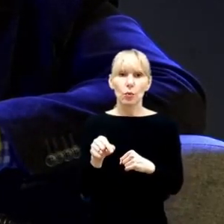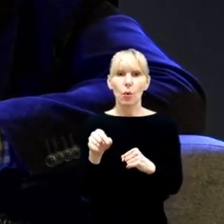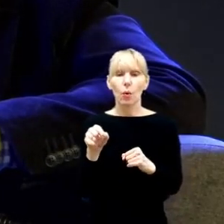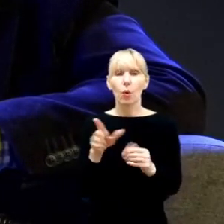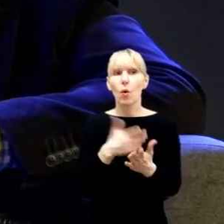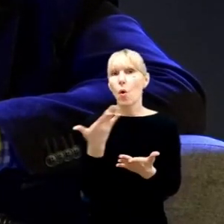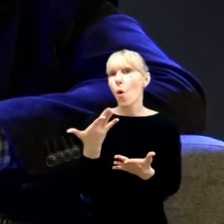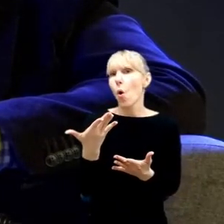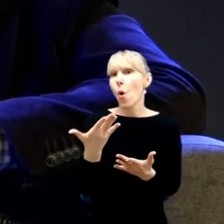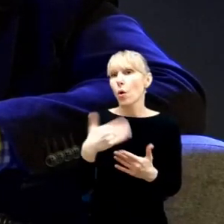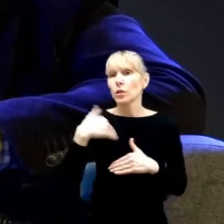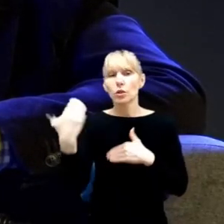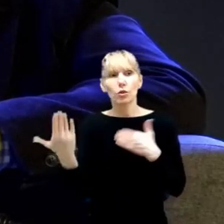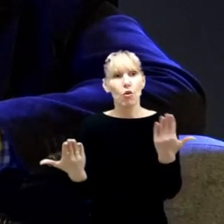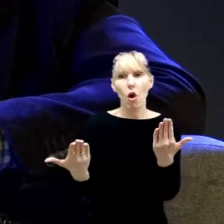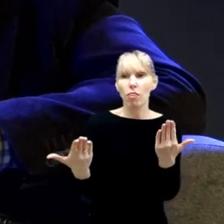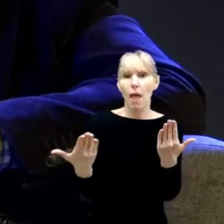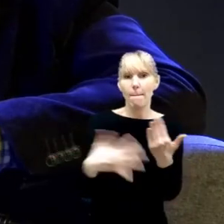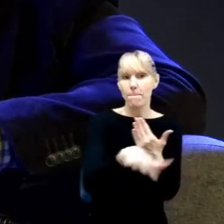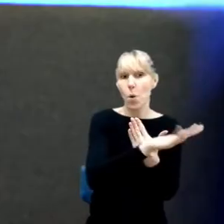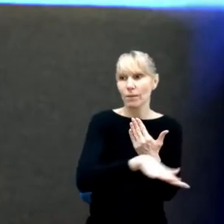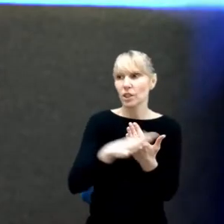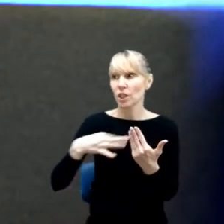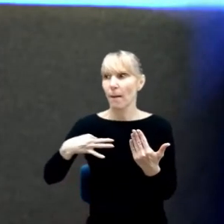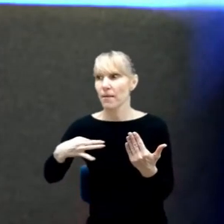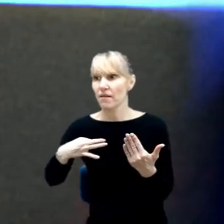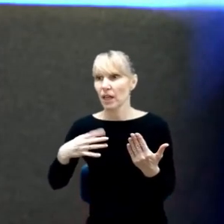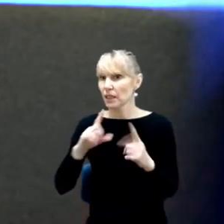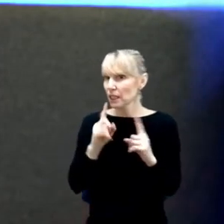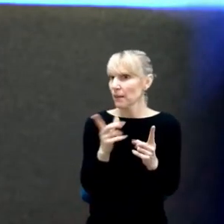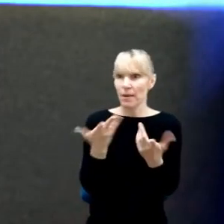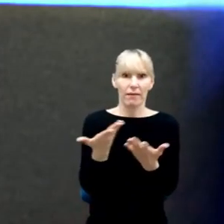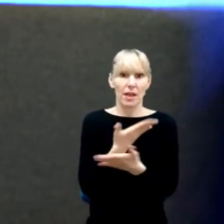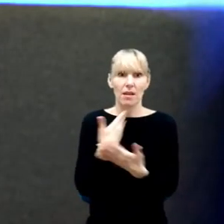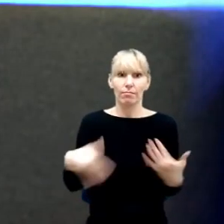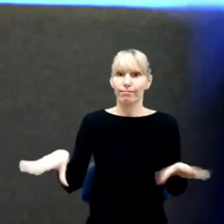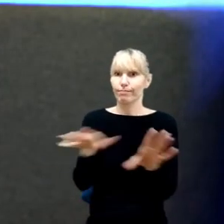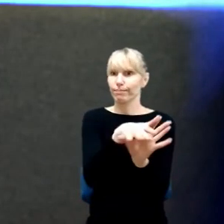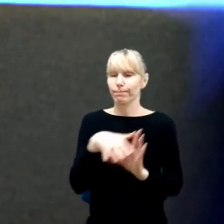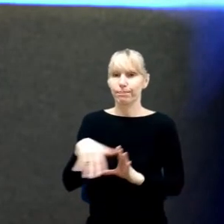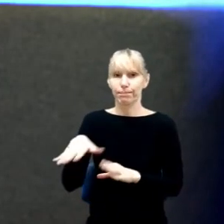Całość tego efektu zawłaszcza strona prywatna.